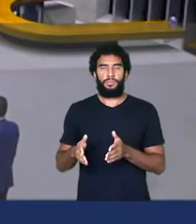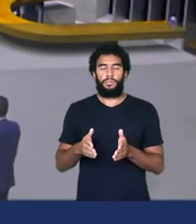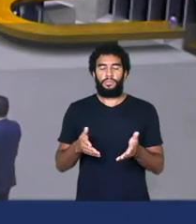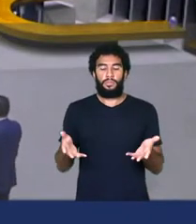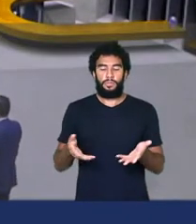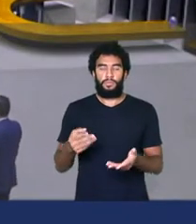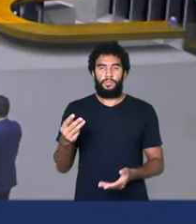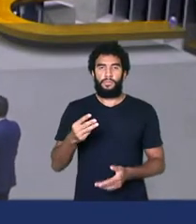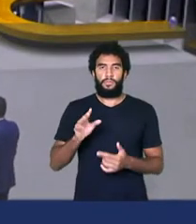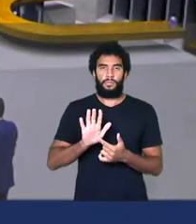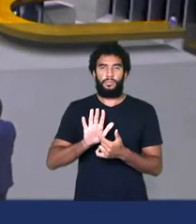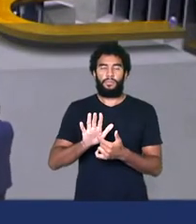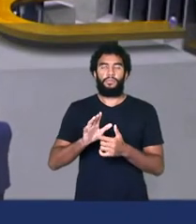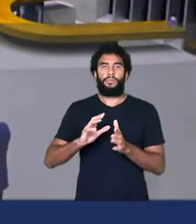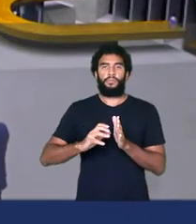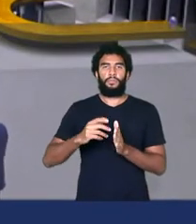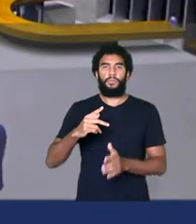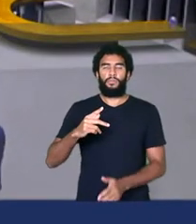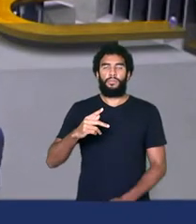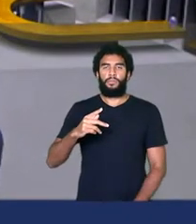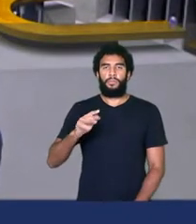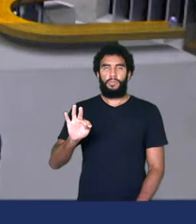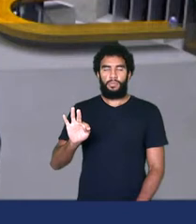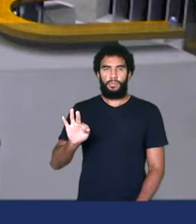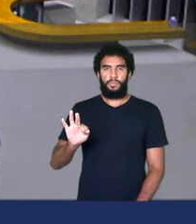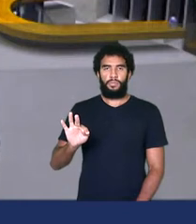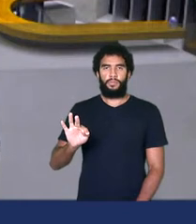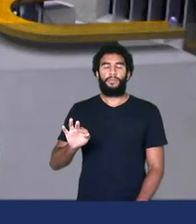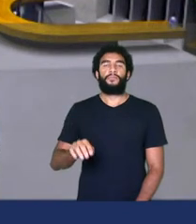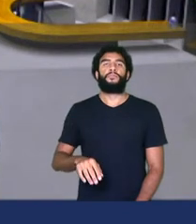DEPUTADO REGINALDO LOPES. -- [REPÓRTER]: SEGUNDO DESTAQUE FOI REJEITADO,